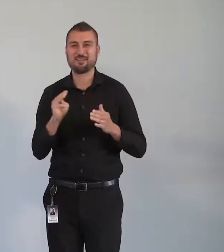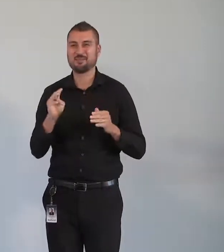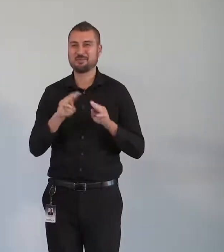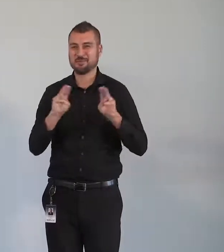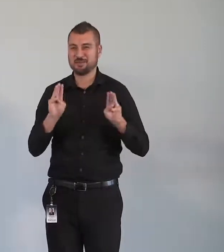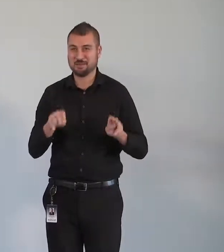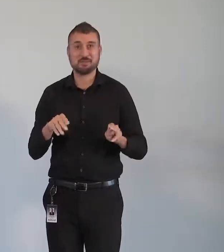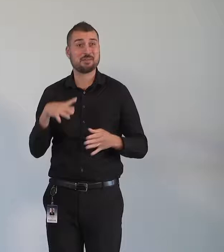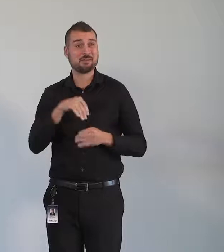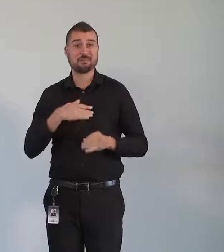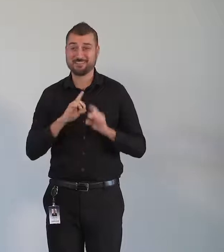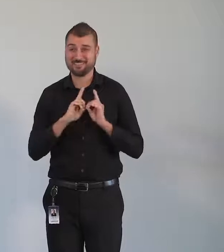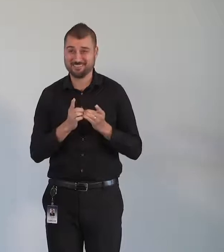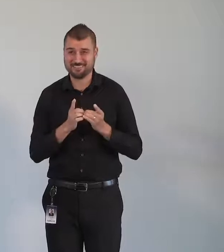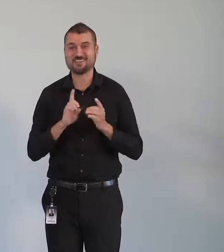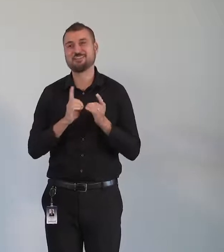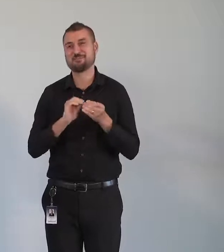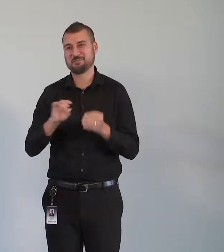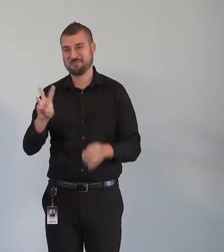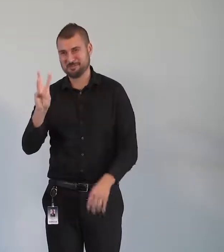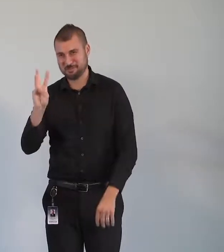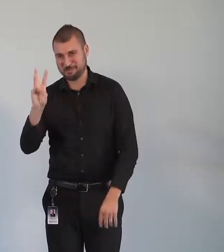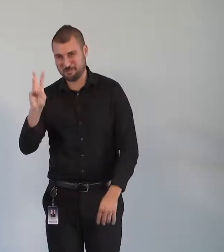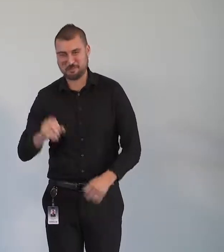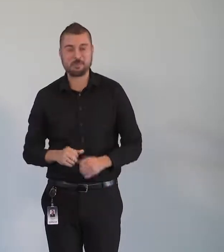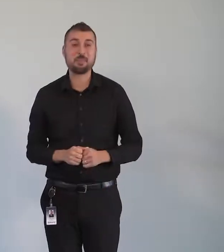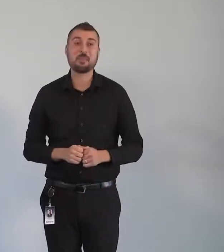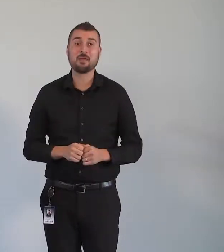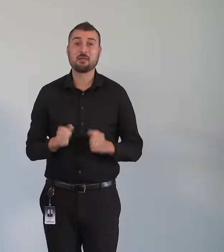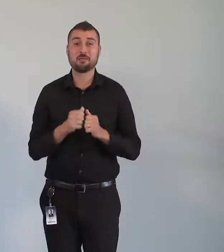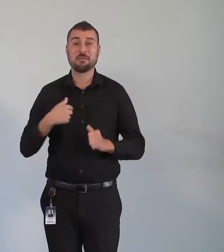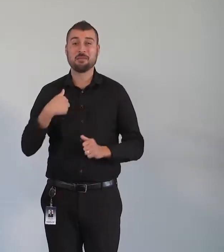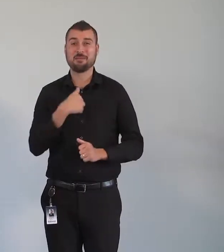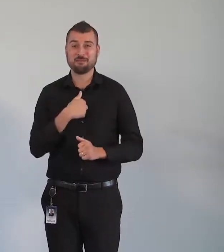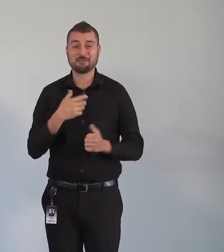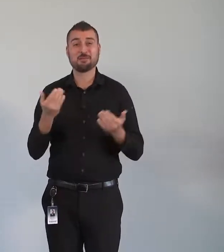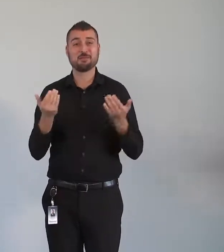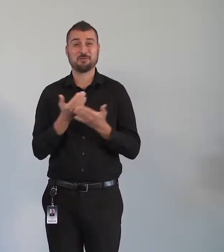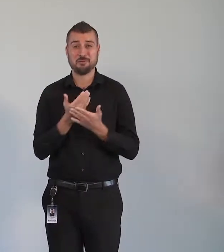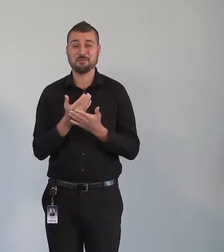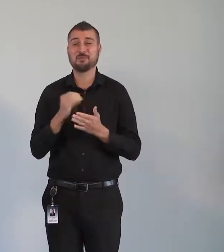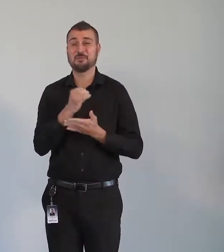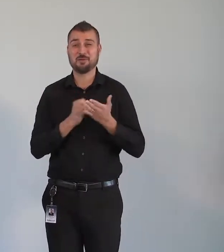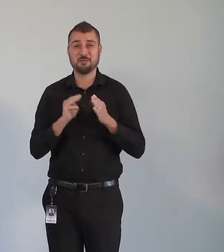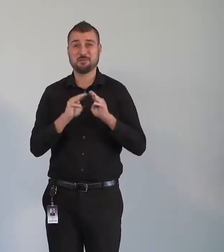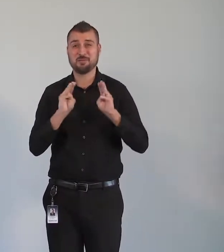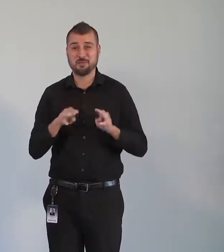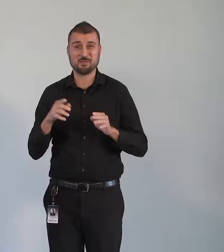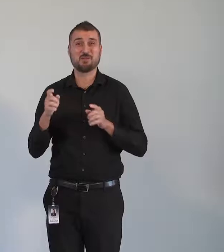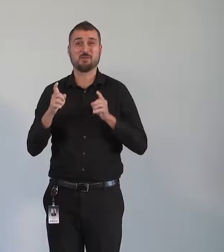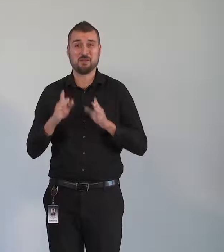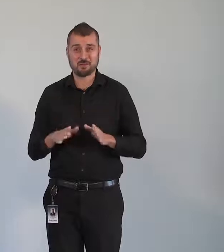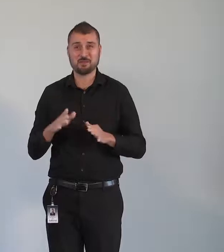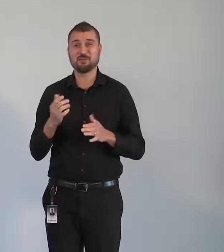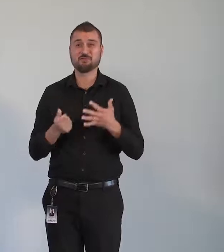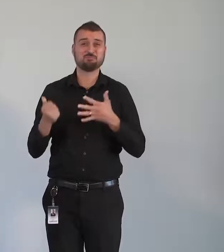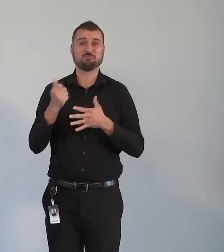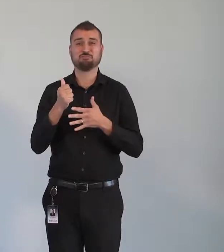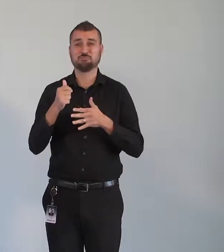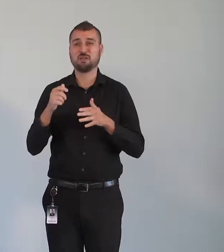distrito distrito 6. la directora del museo de arte y directora ejecutiva Ann Crabill